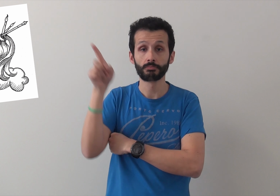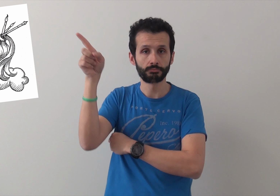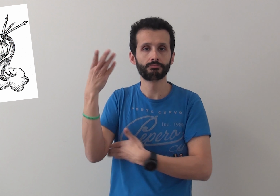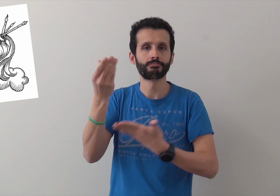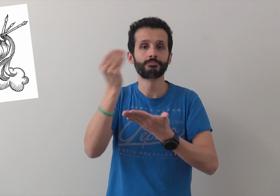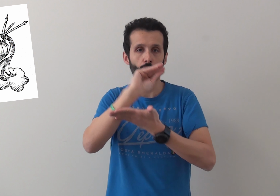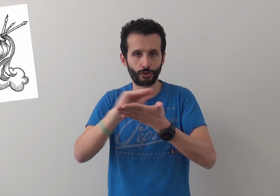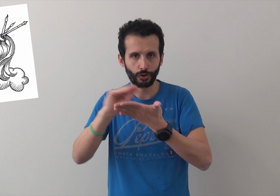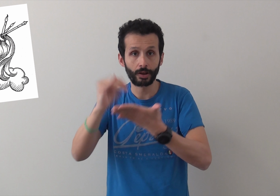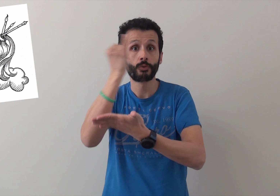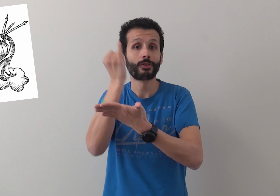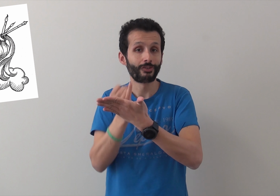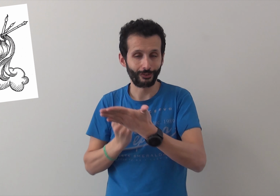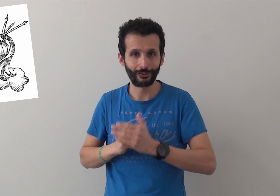Elle est auteure et illustratrice.